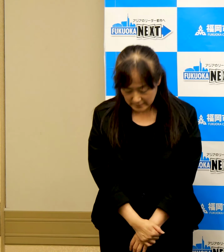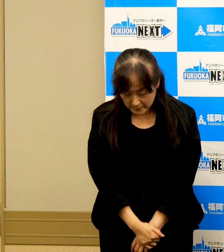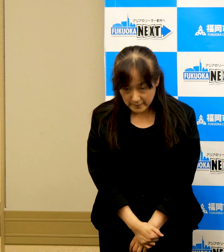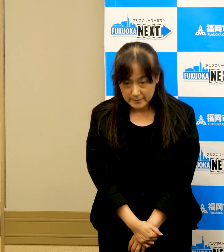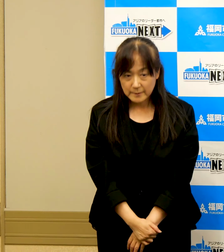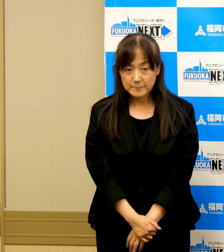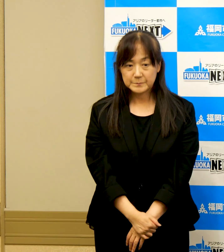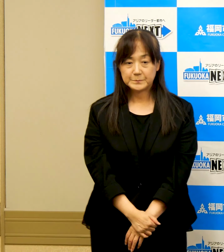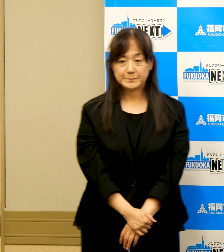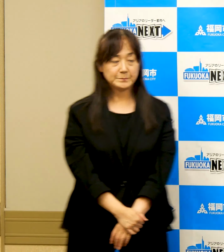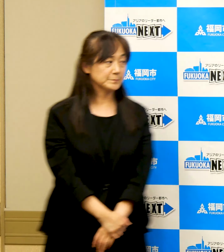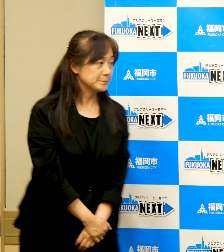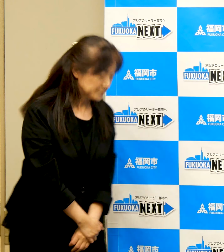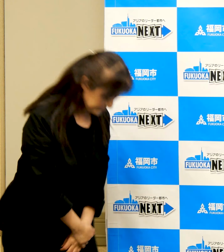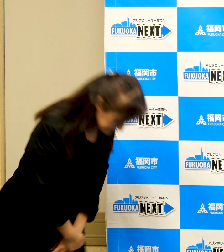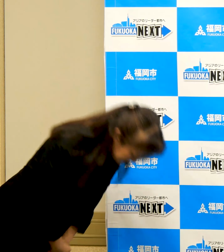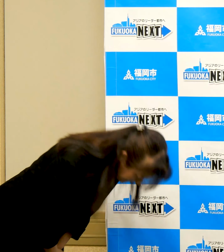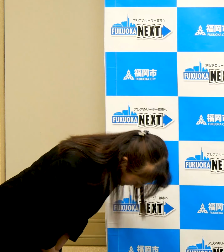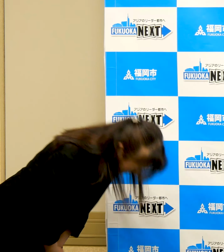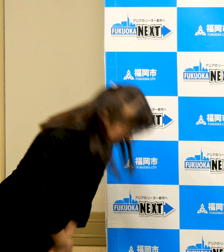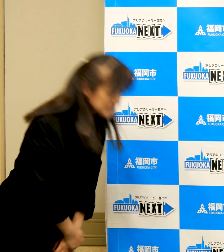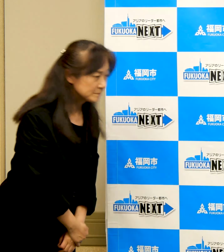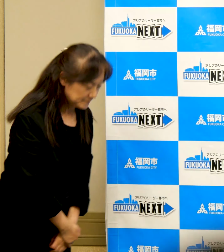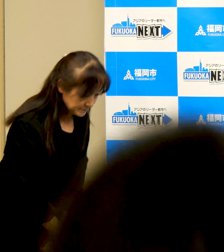ありがとうございます ありがとうございました